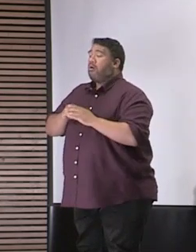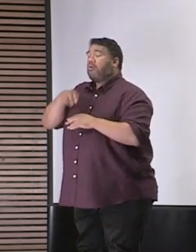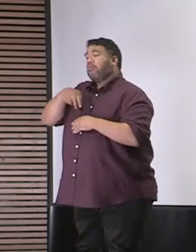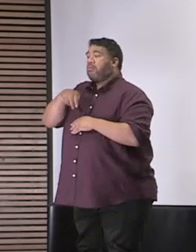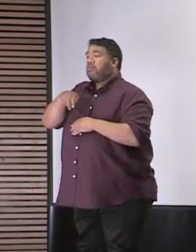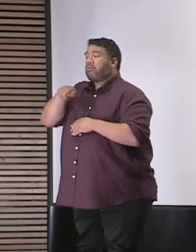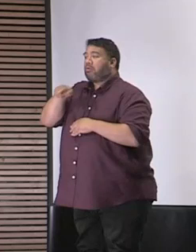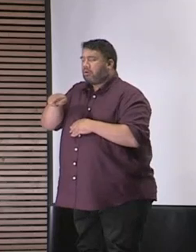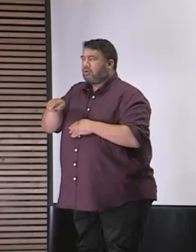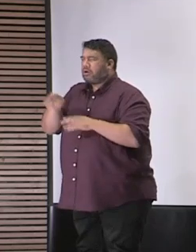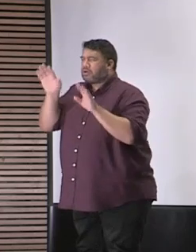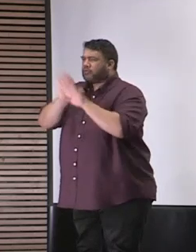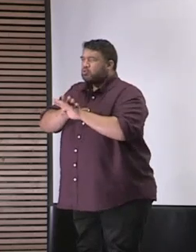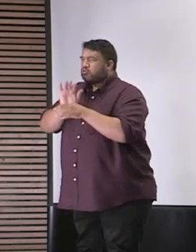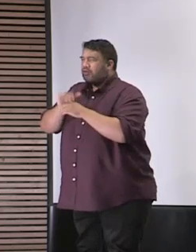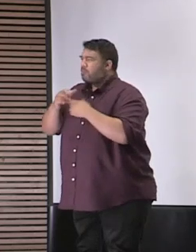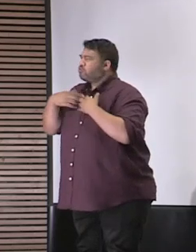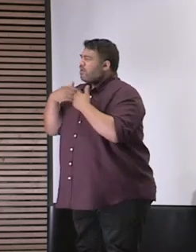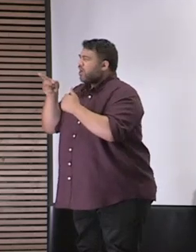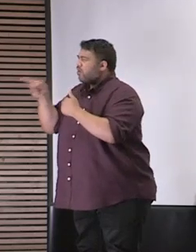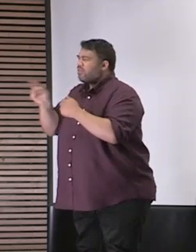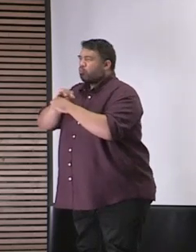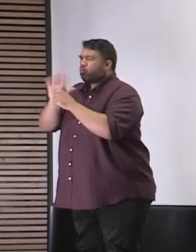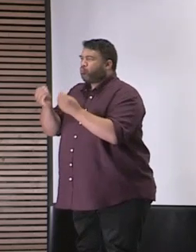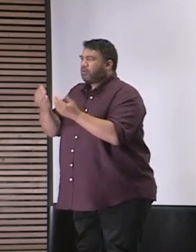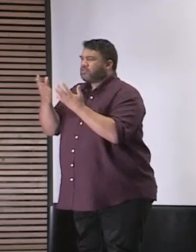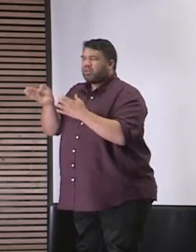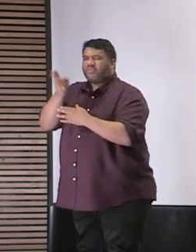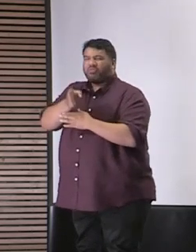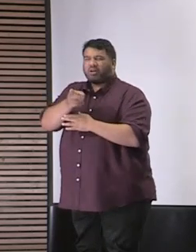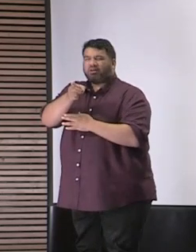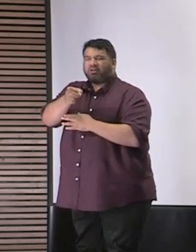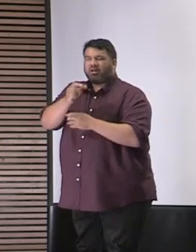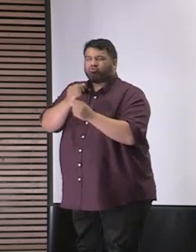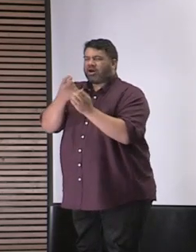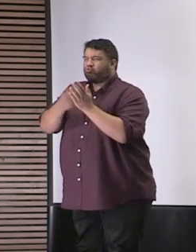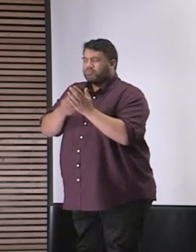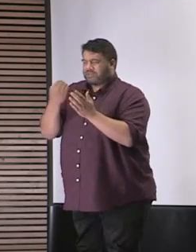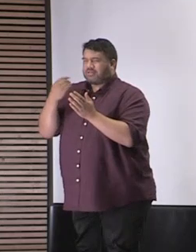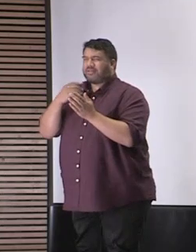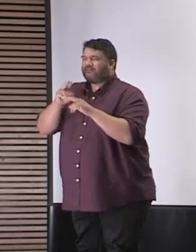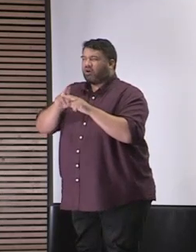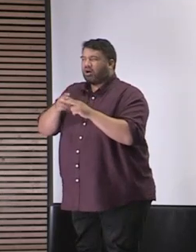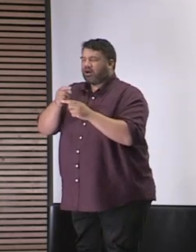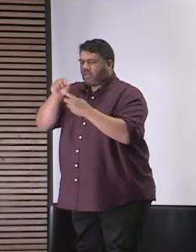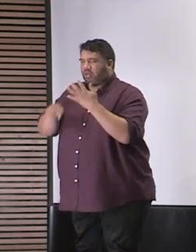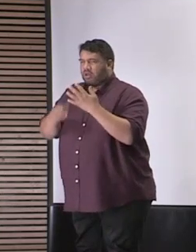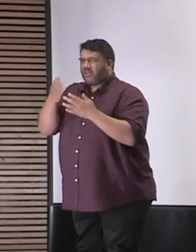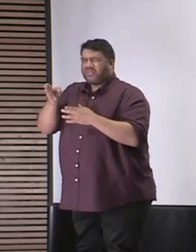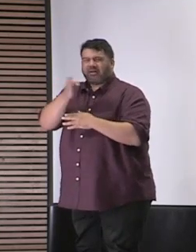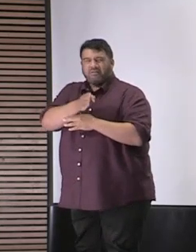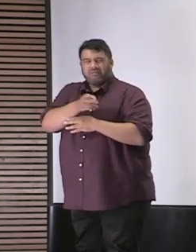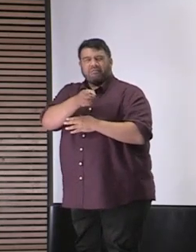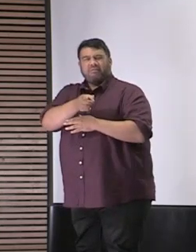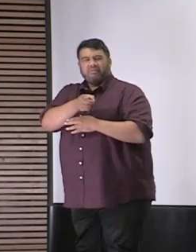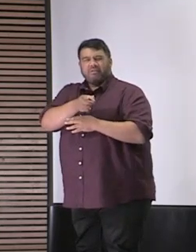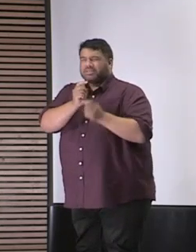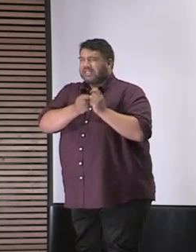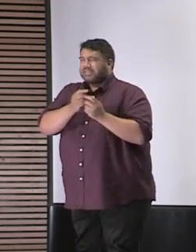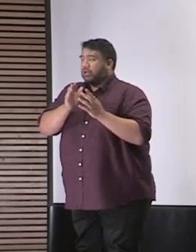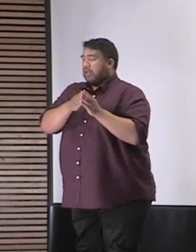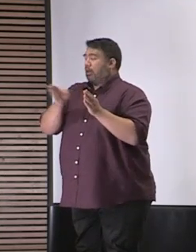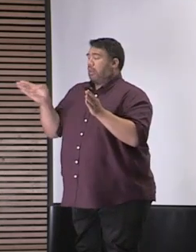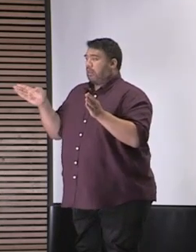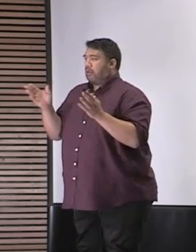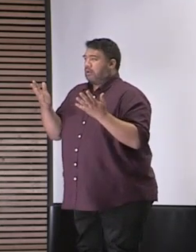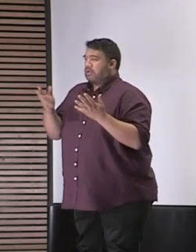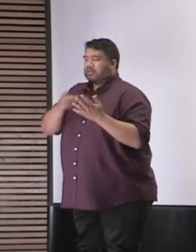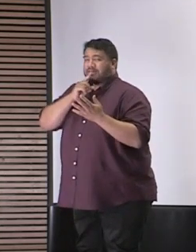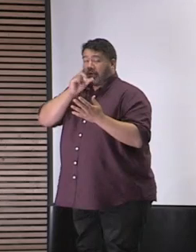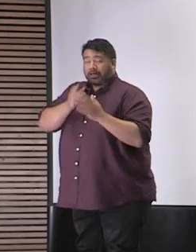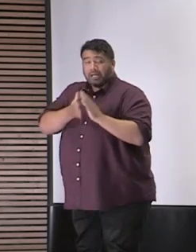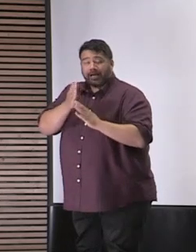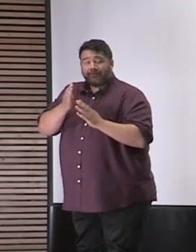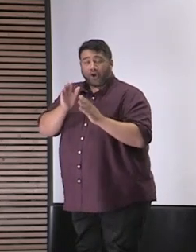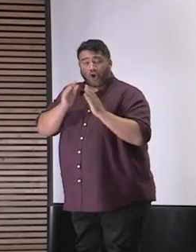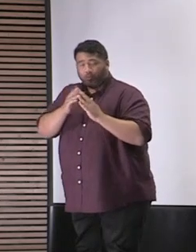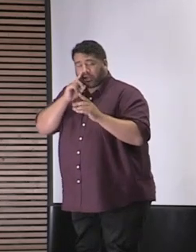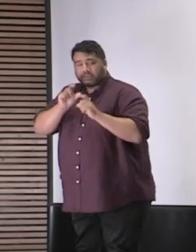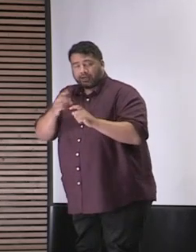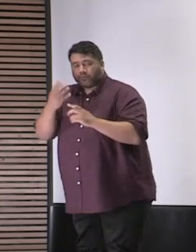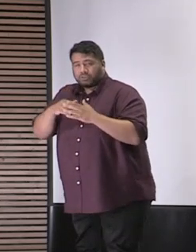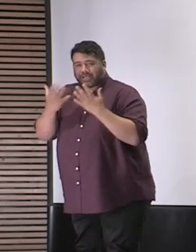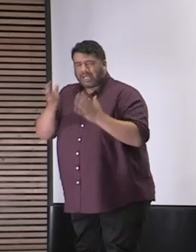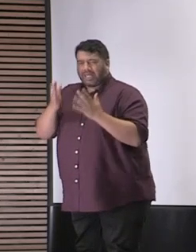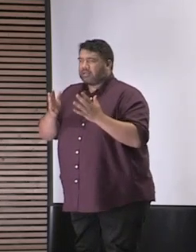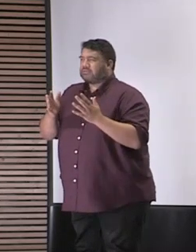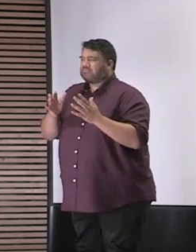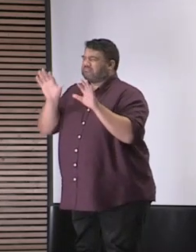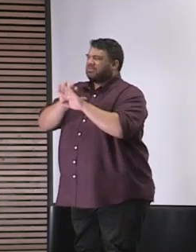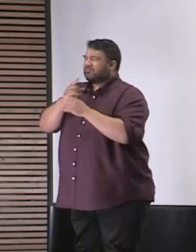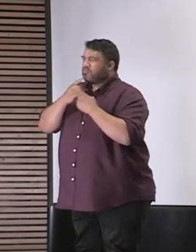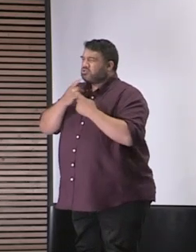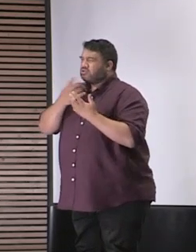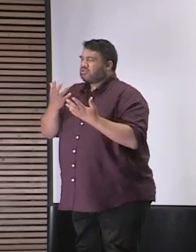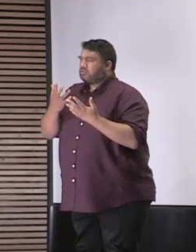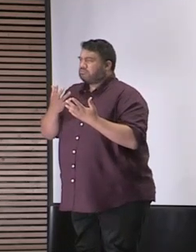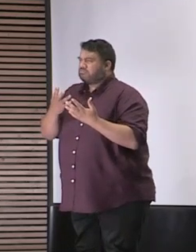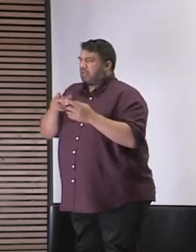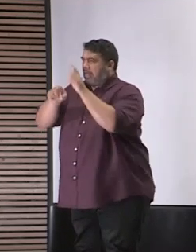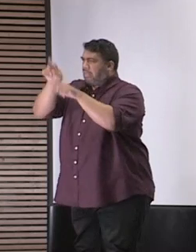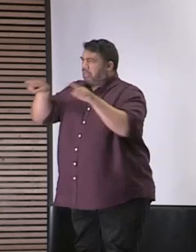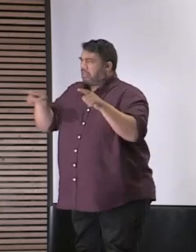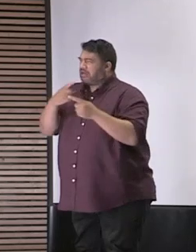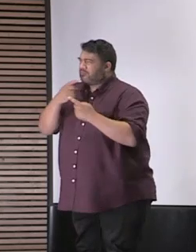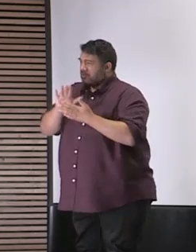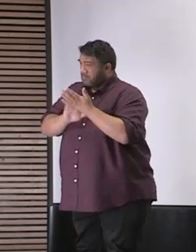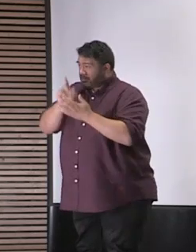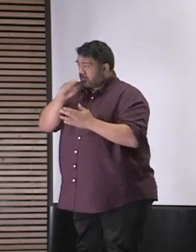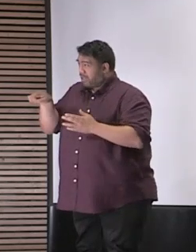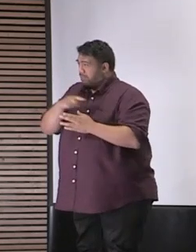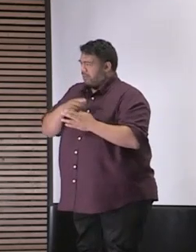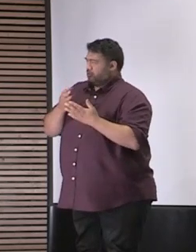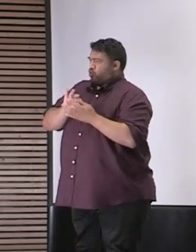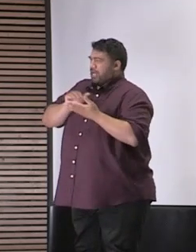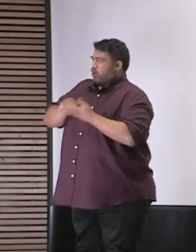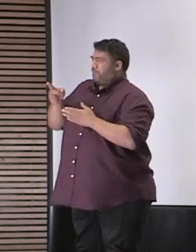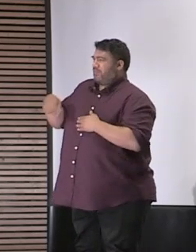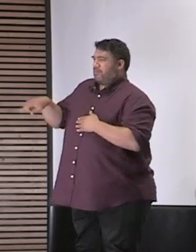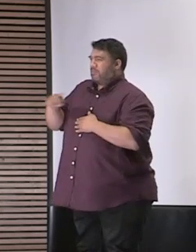frente. Las personas que llegan